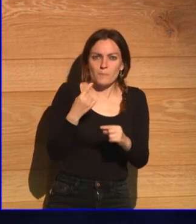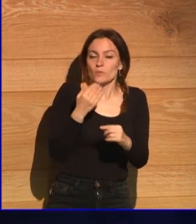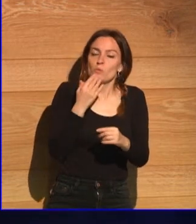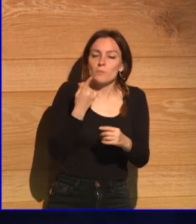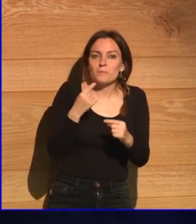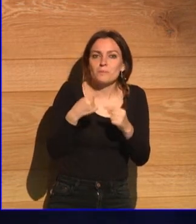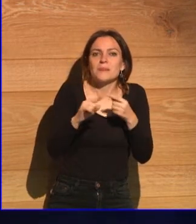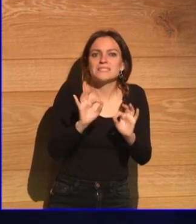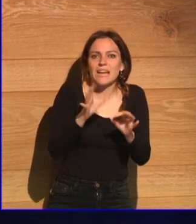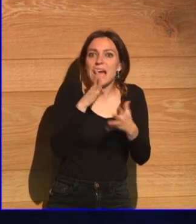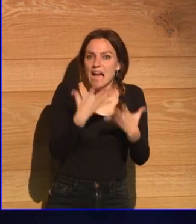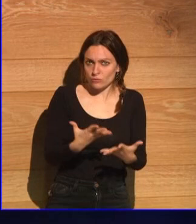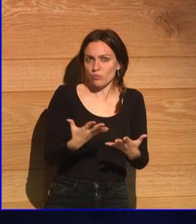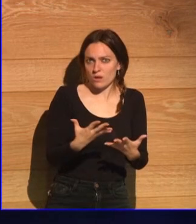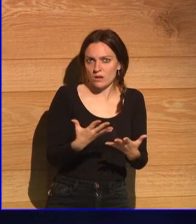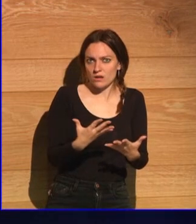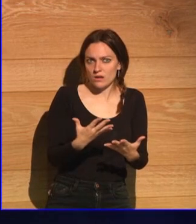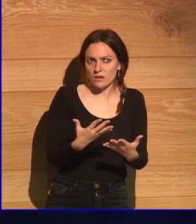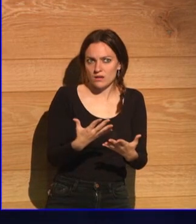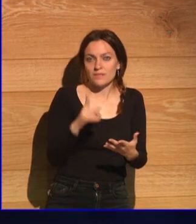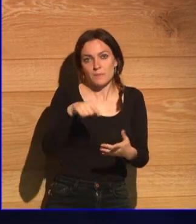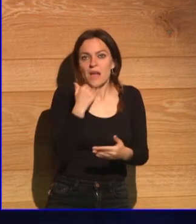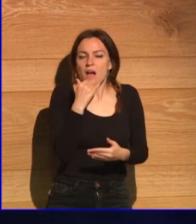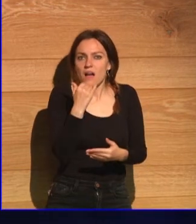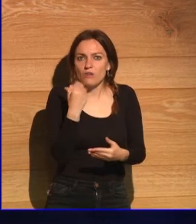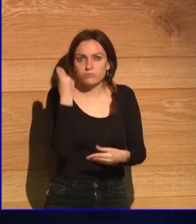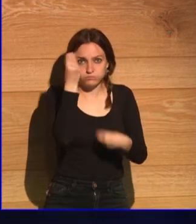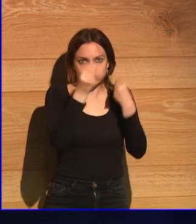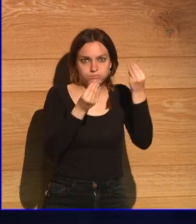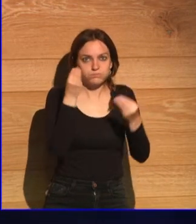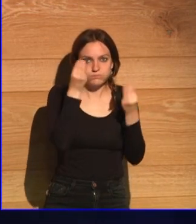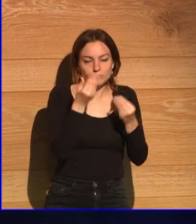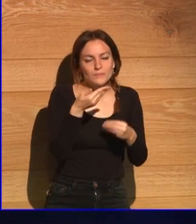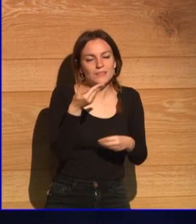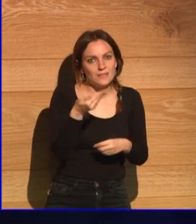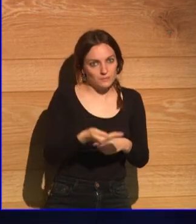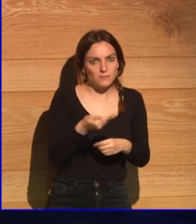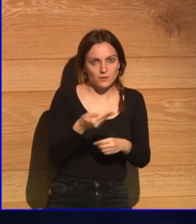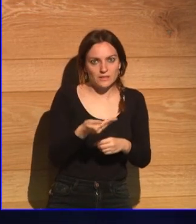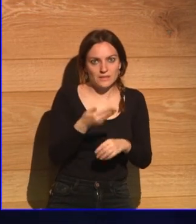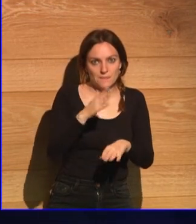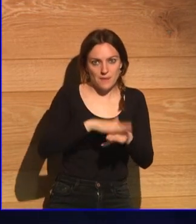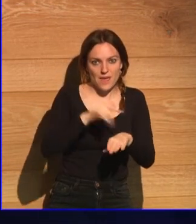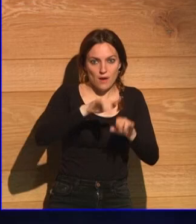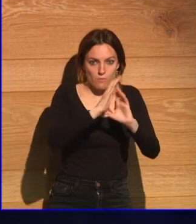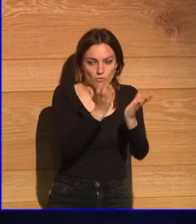muy actual y una reflexión importante también para para entender el mundo en el que estamos viviendo.